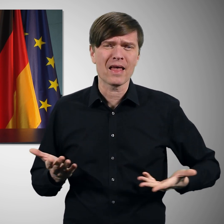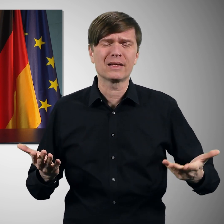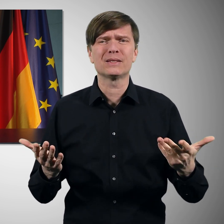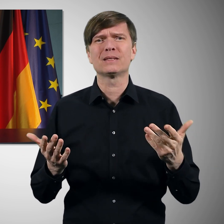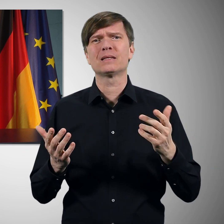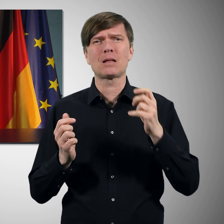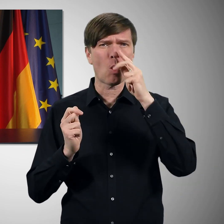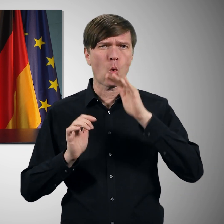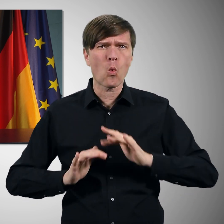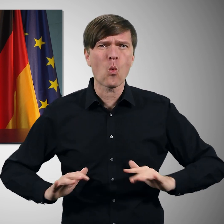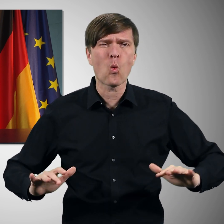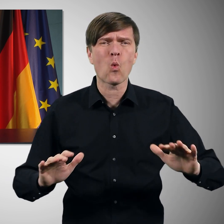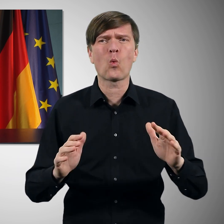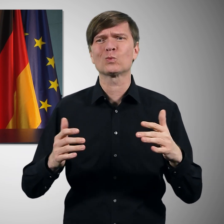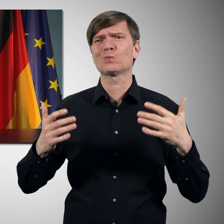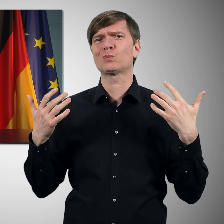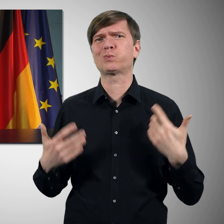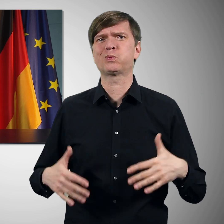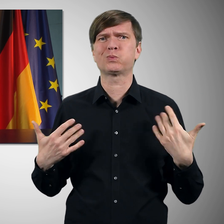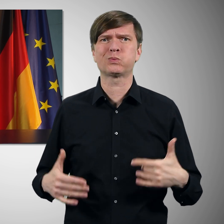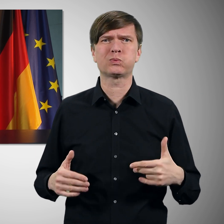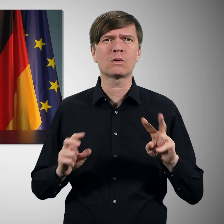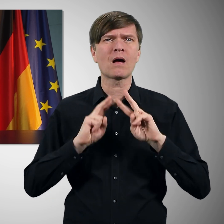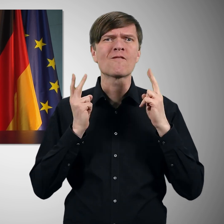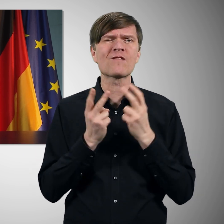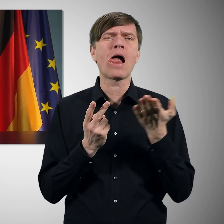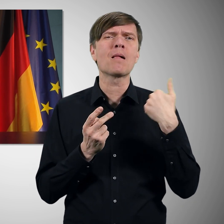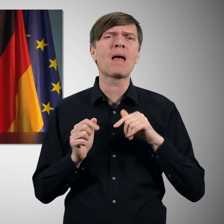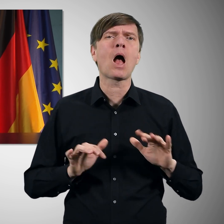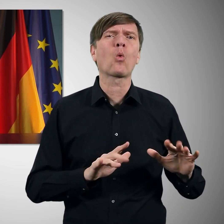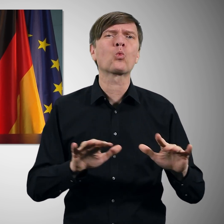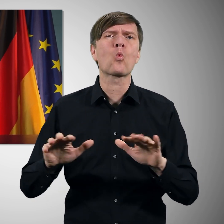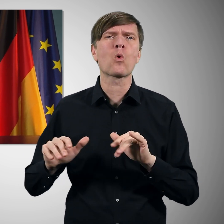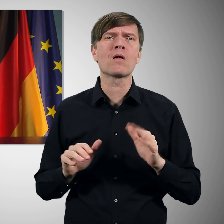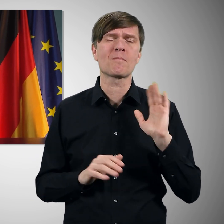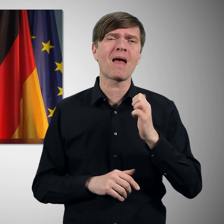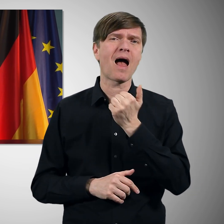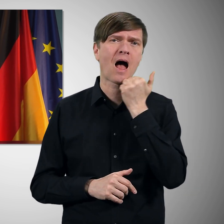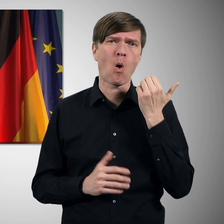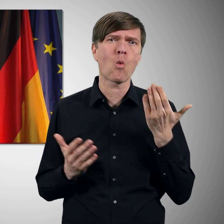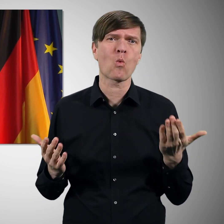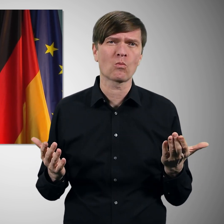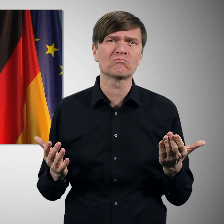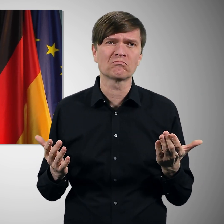Unsere Welt ist unruhiger und rauer geworden. Sie verändert sich in geradezu atemberaubender Geschwindigkeit.